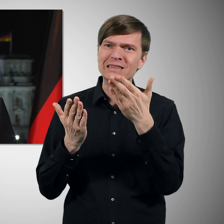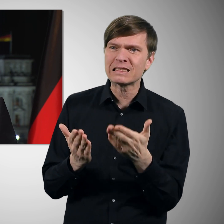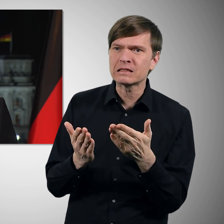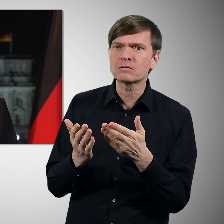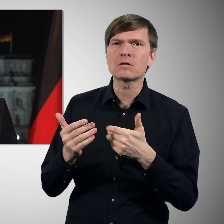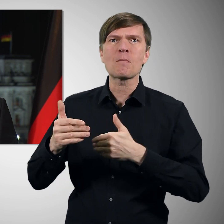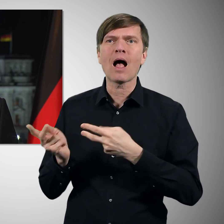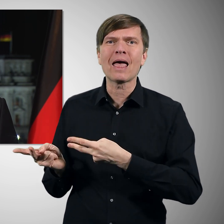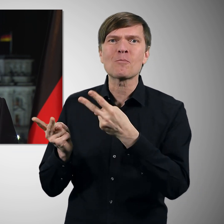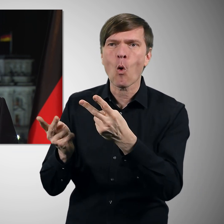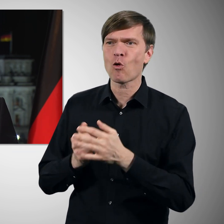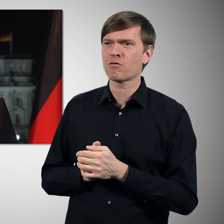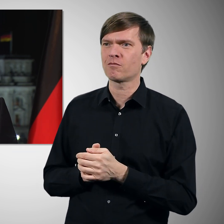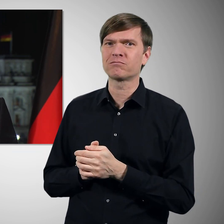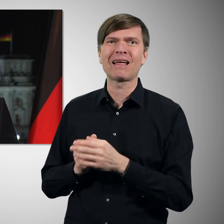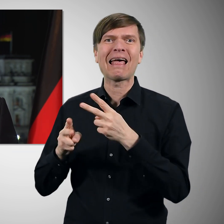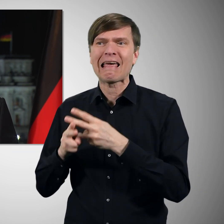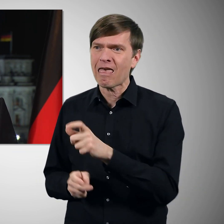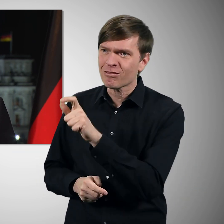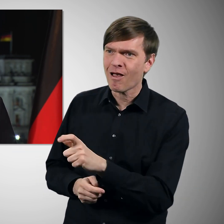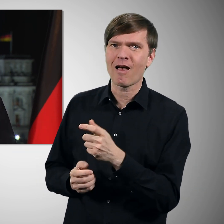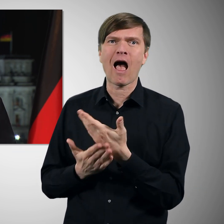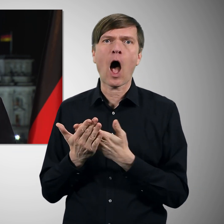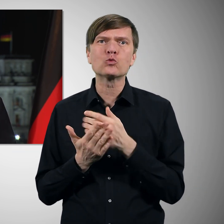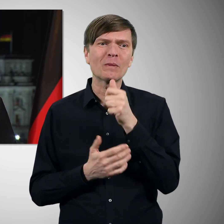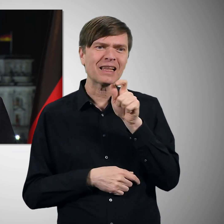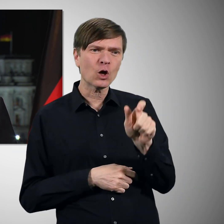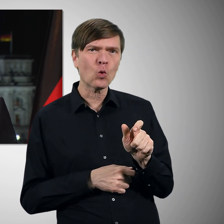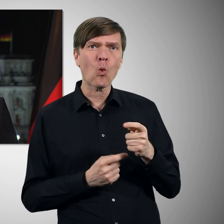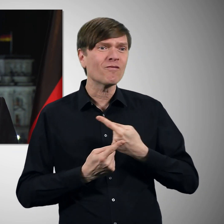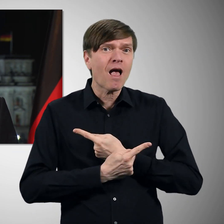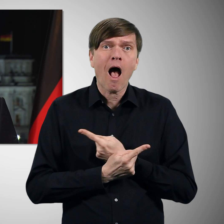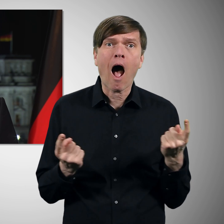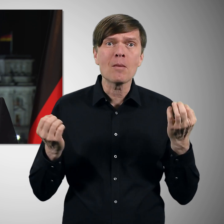die Rentnerin genauso wie der junge Auszubildende. Wenn wir uns das klarmachen,